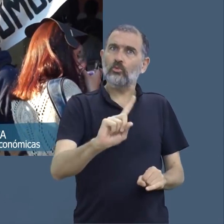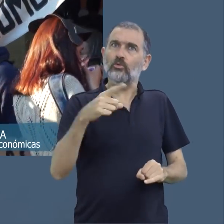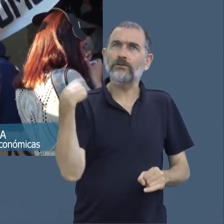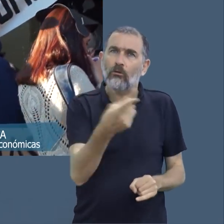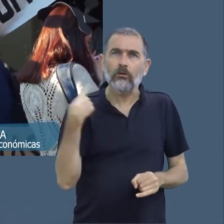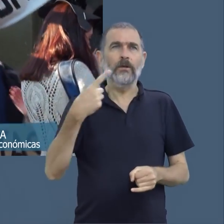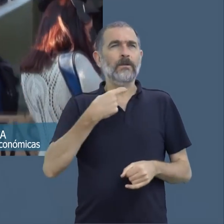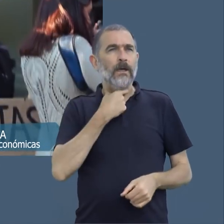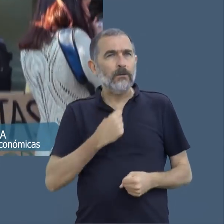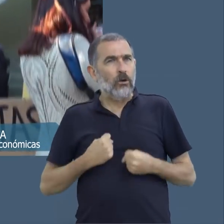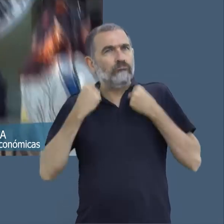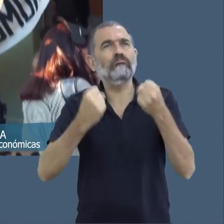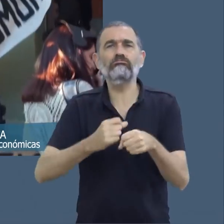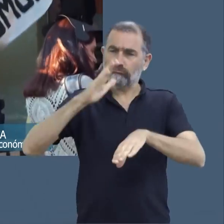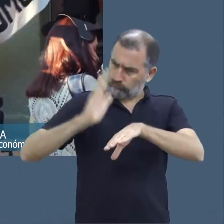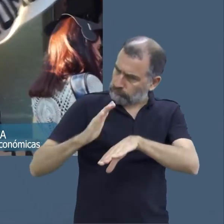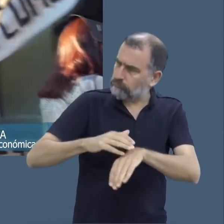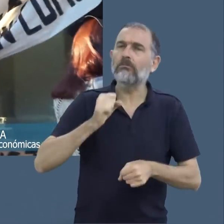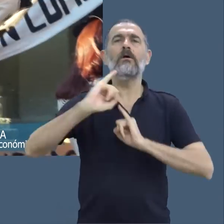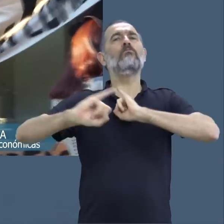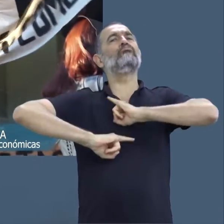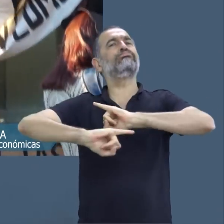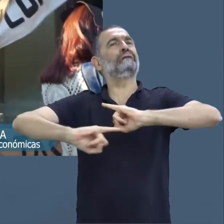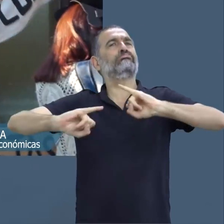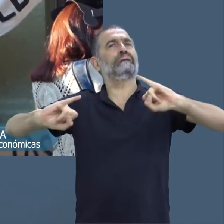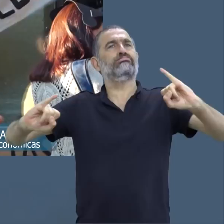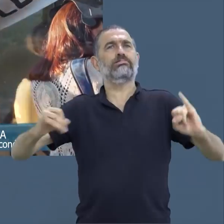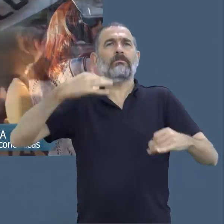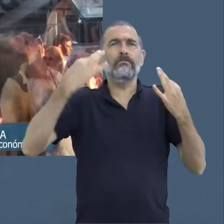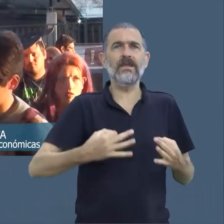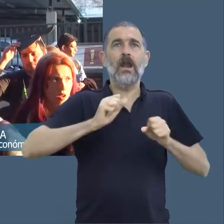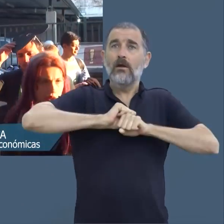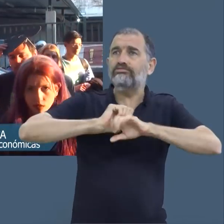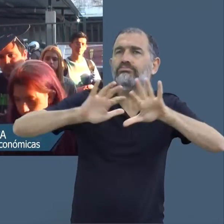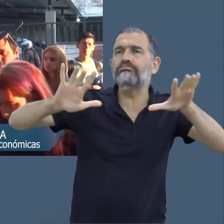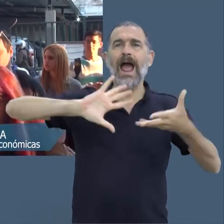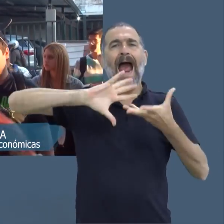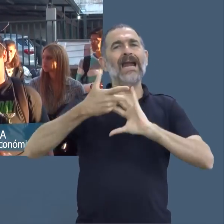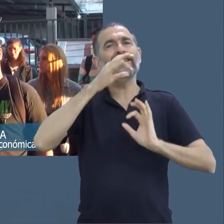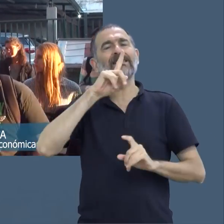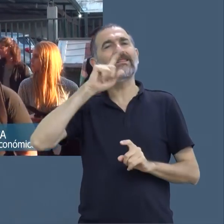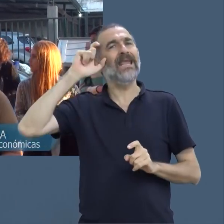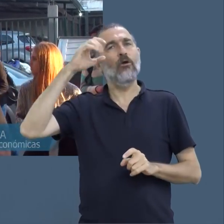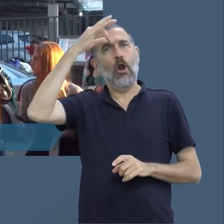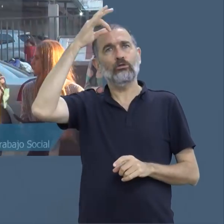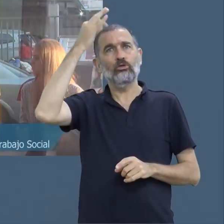de ser la prensa que informa a través del arte de la cultura, movilizándonos, cortando